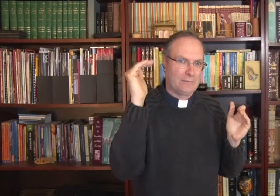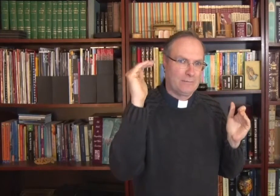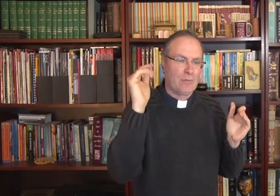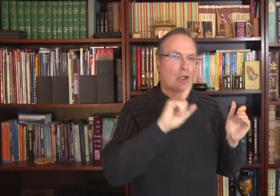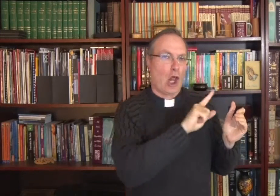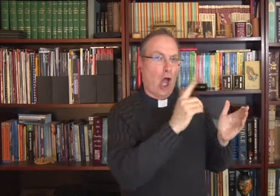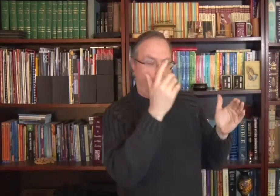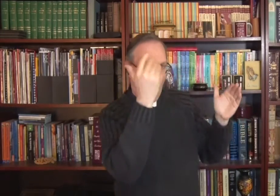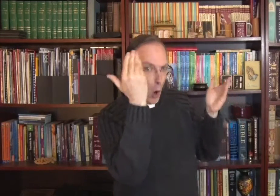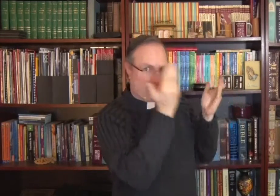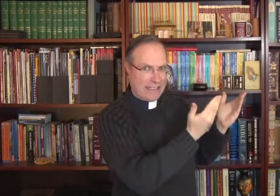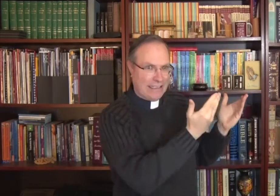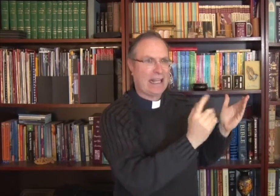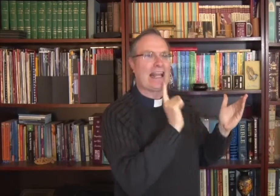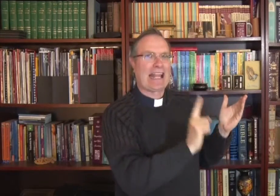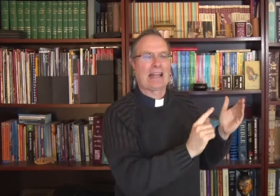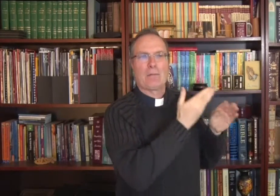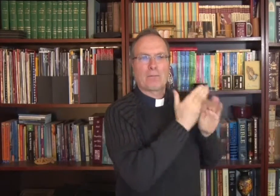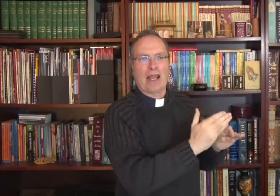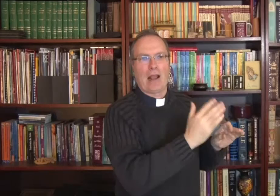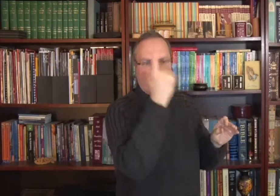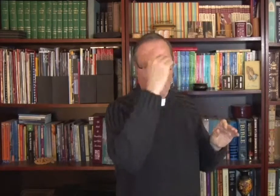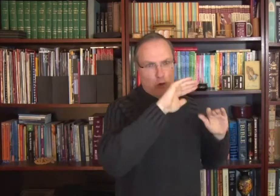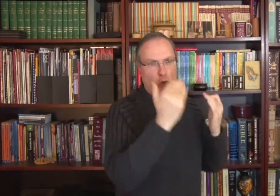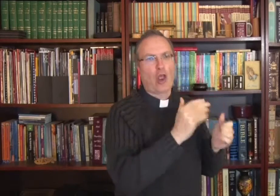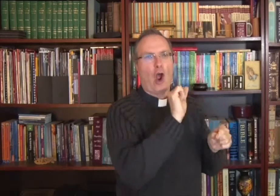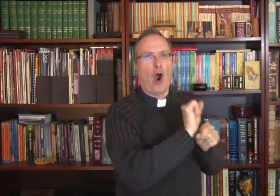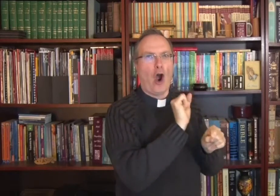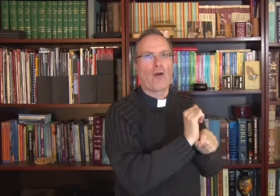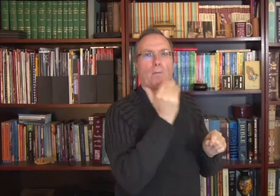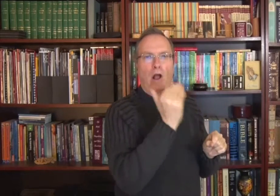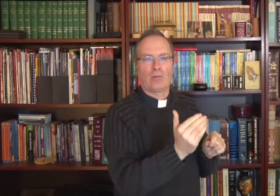de leur obéir, d’être prêts pour toute œuvre bonne,